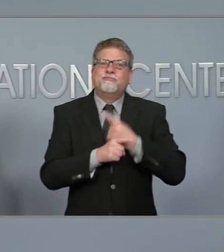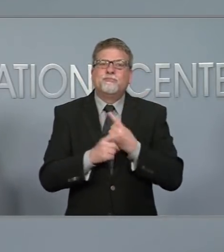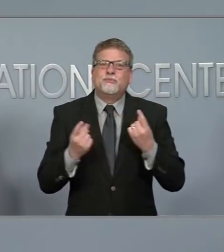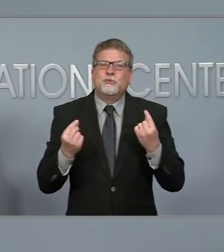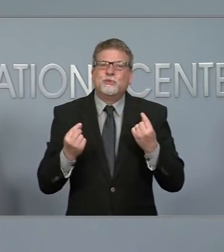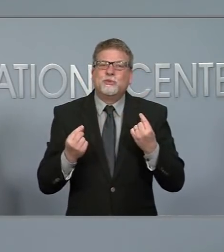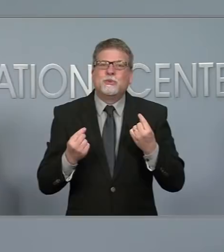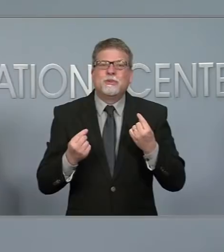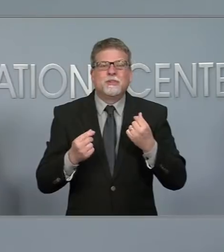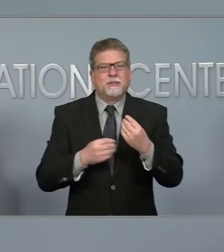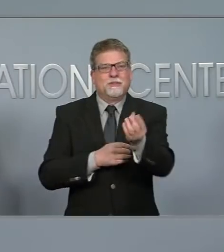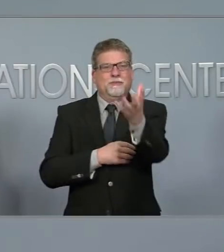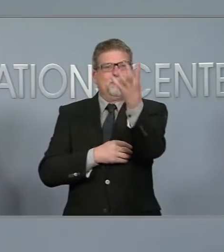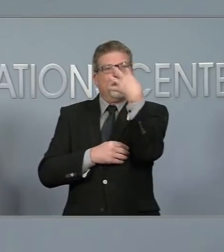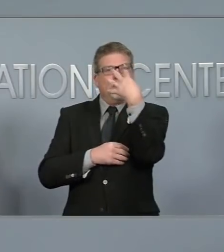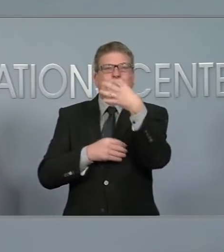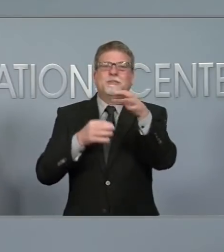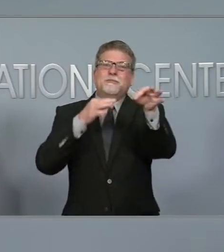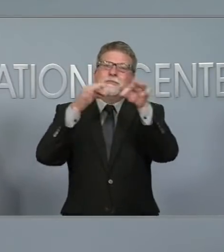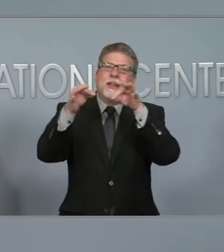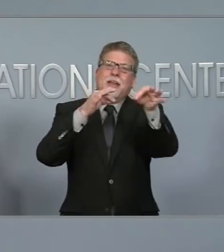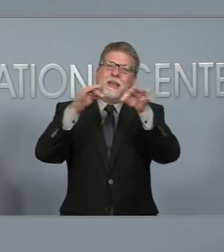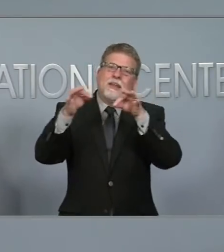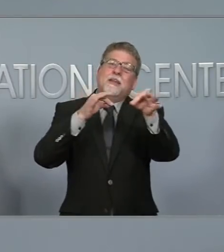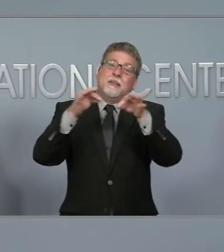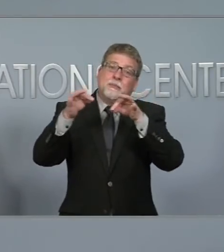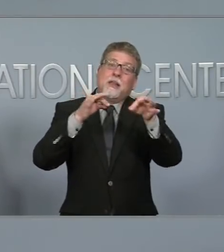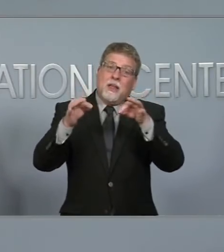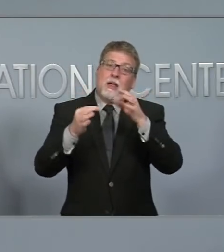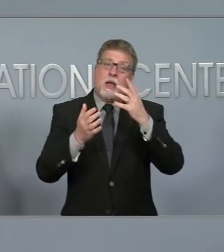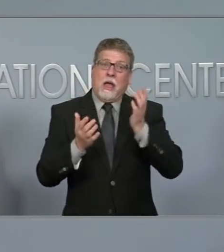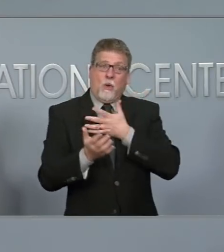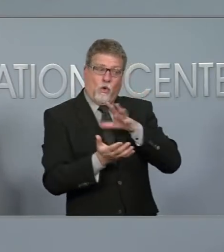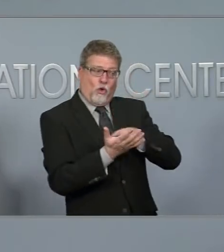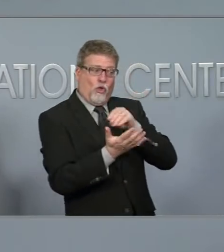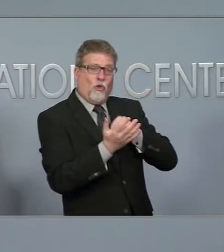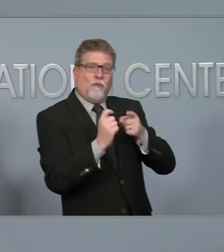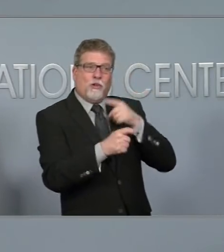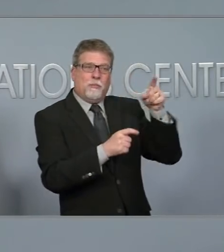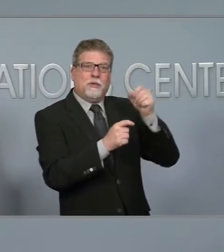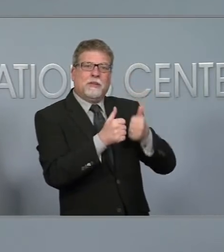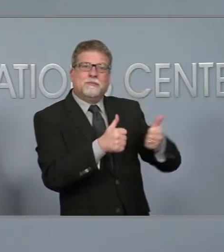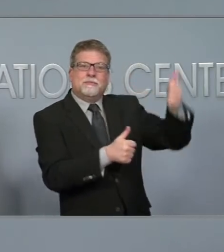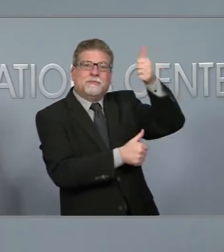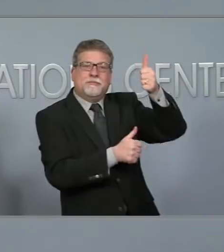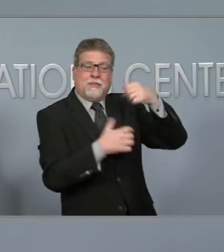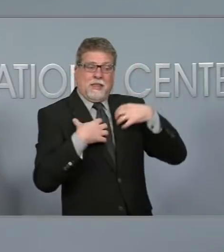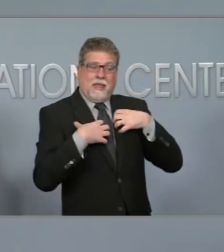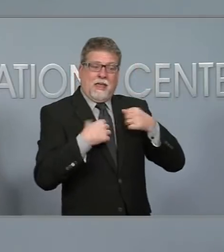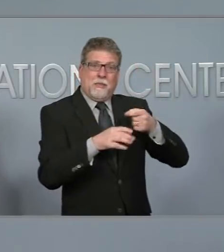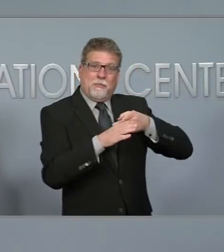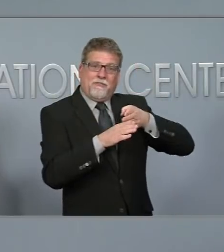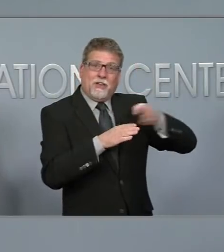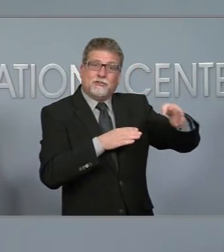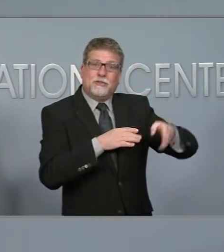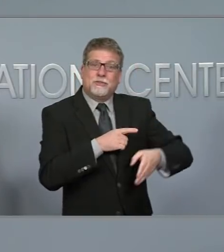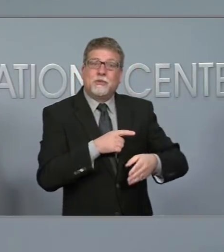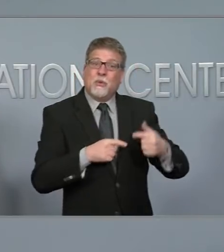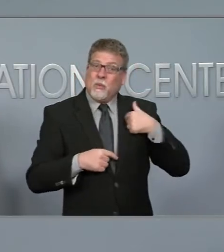todas maneras, el escuchar esto de no cuál es el razonamiento de trasfondo gobernador a través